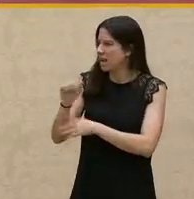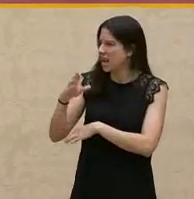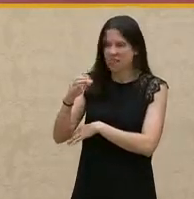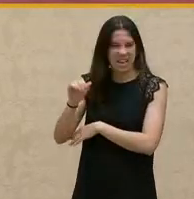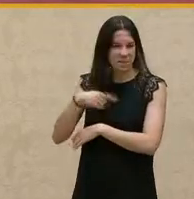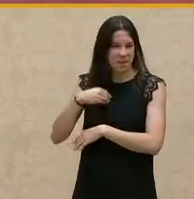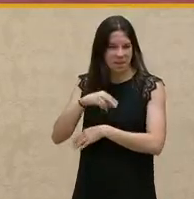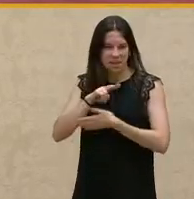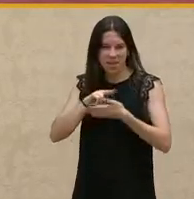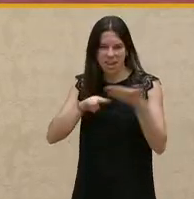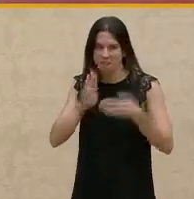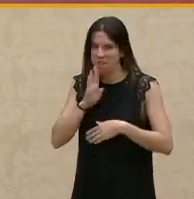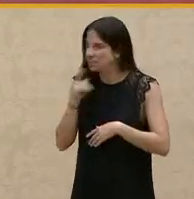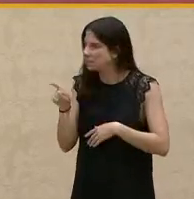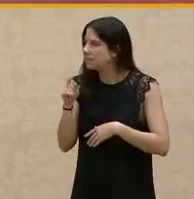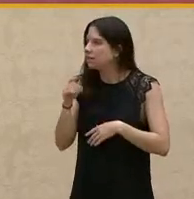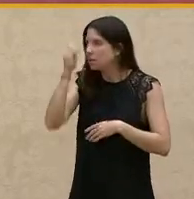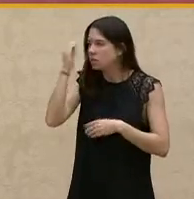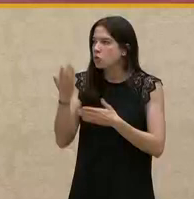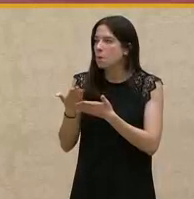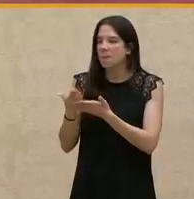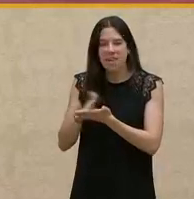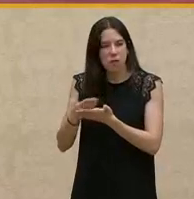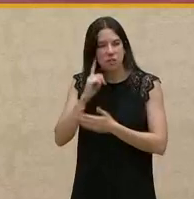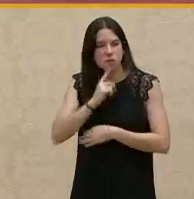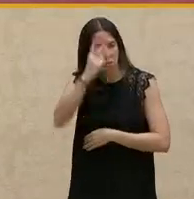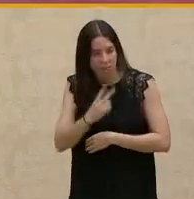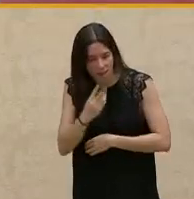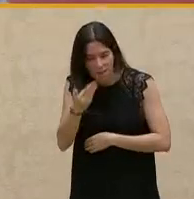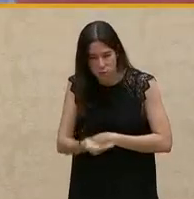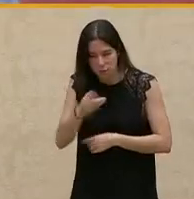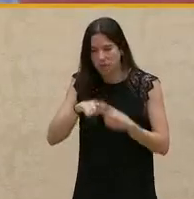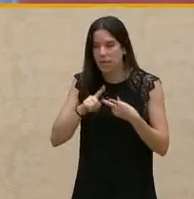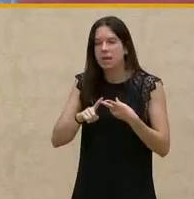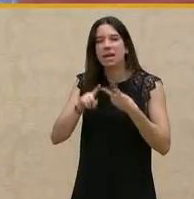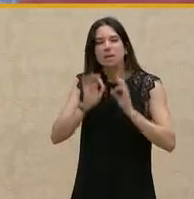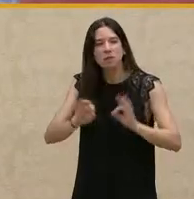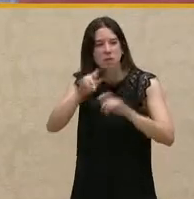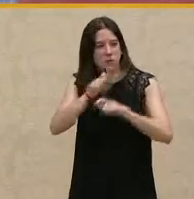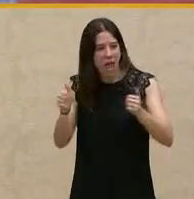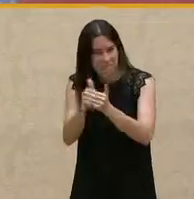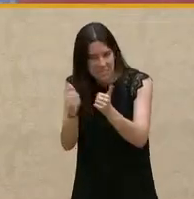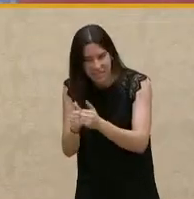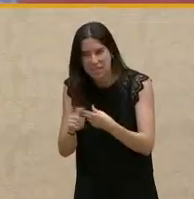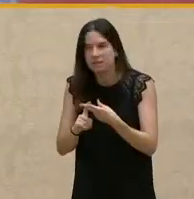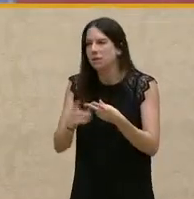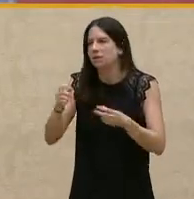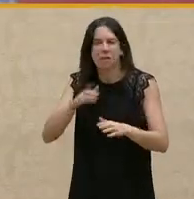sordoceguera, esa especialización de los asistentes, en Renfe, en Aena,